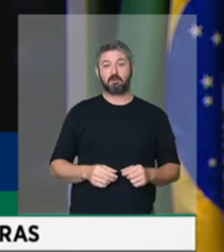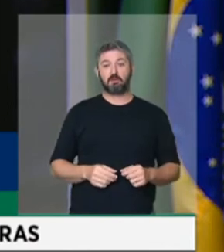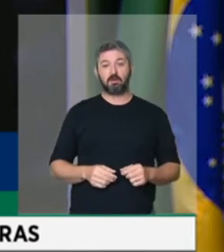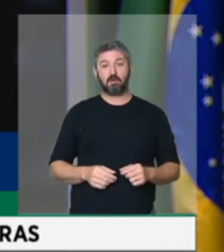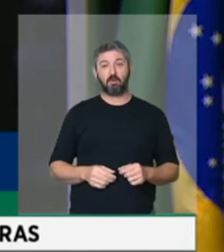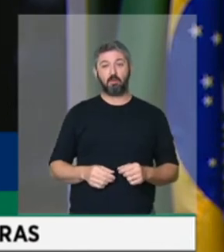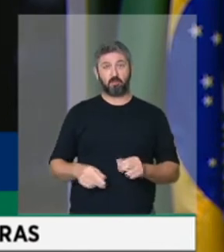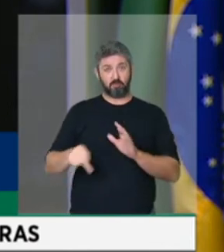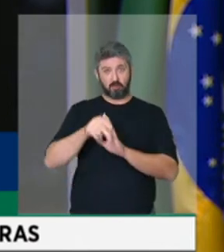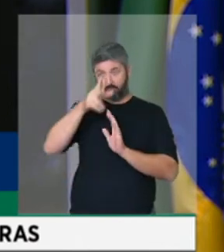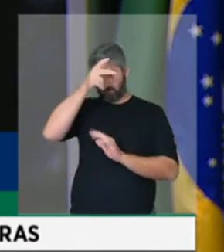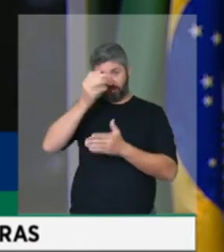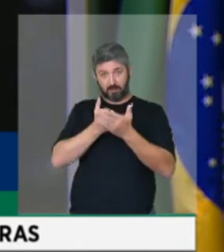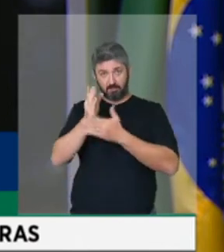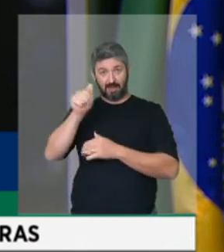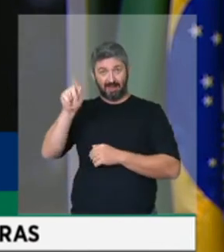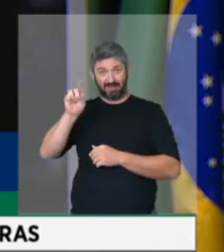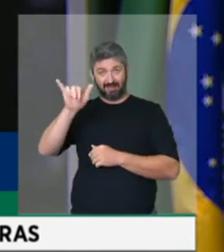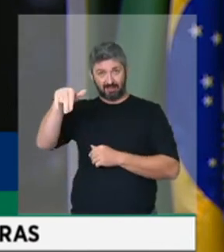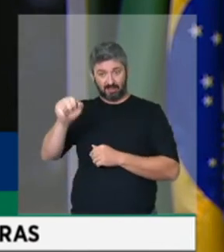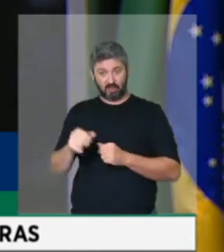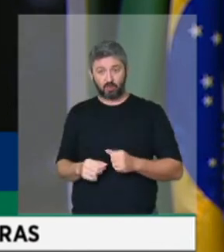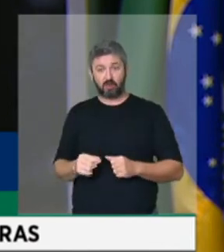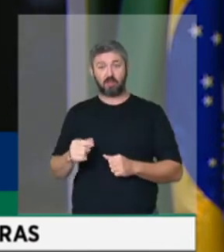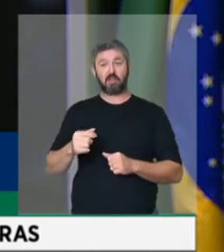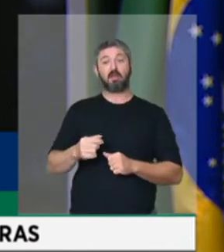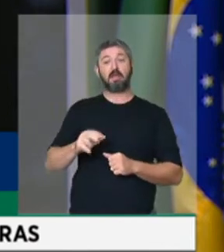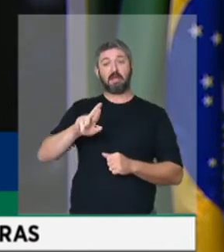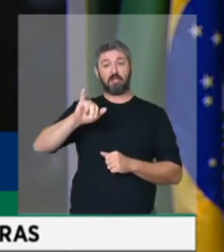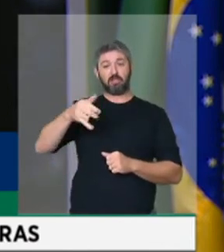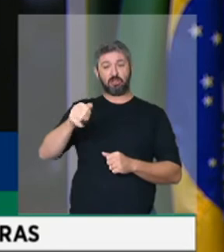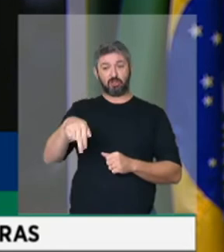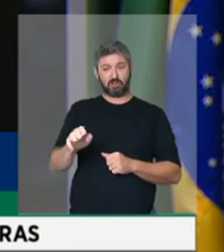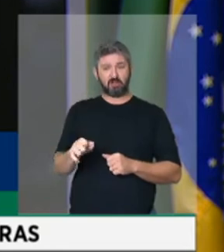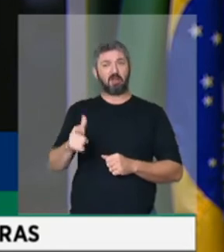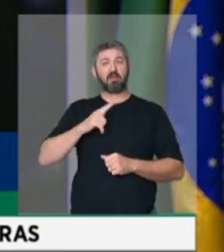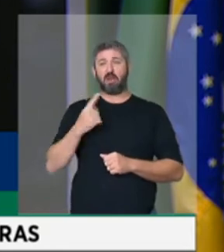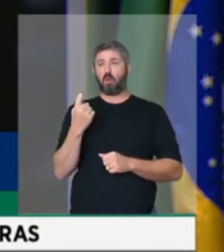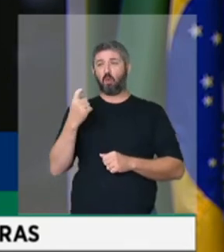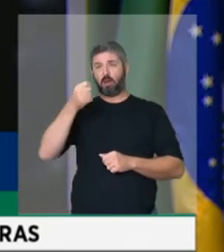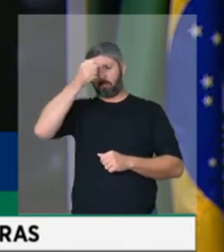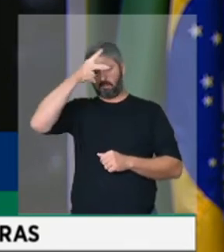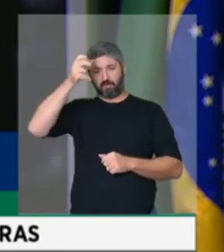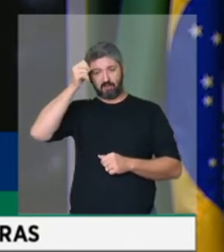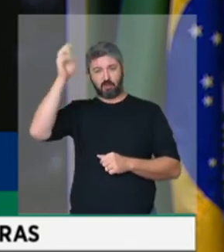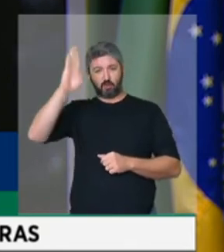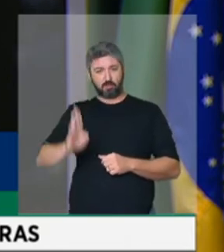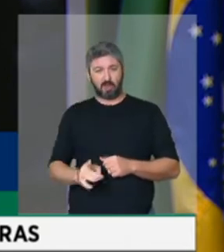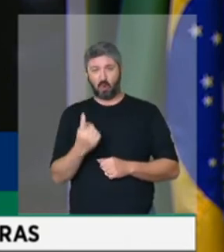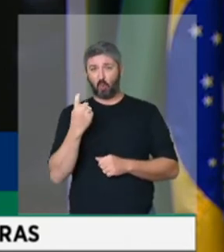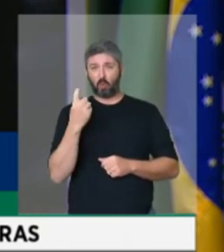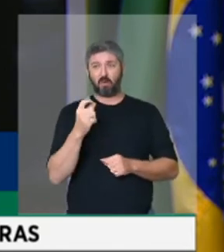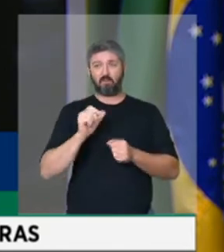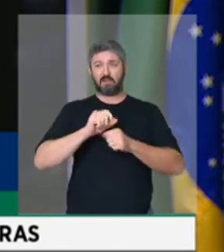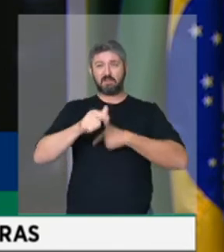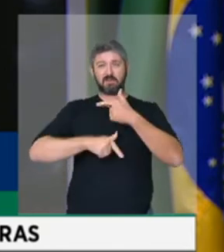CONHECER O REGIMENTO. QUEM TEM QUE EXPLICAR PORQUE LARGOU O MANDATO E FOI DISPUTAR A PREFEITURA DE JOINVILLE, GASTOU MAIS DE 500 MIL REAIS DE DINHEIRO PÚBLICO E PERDEU